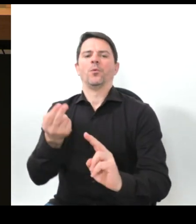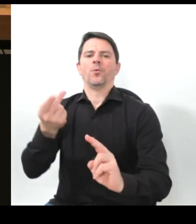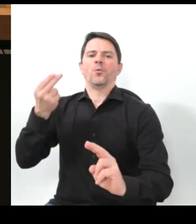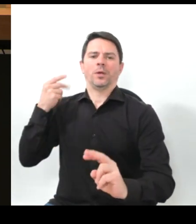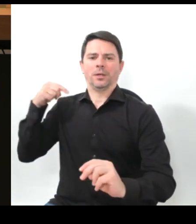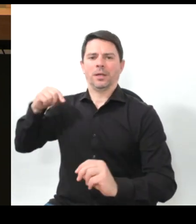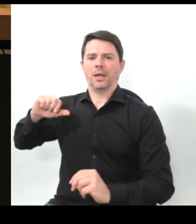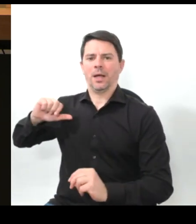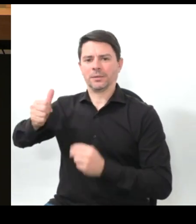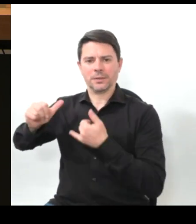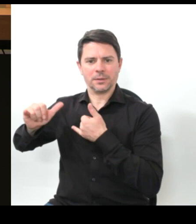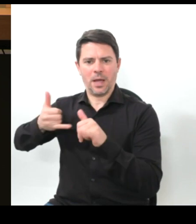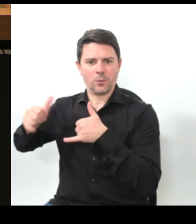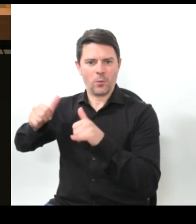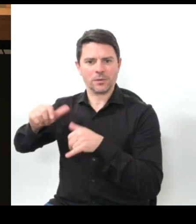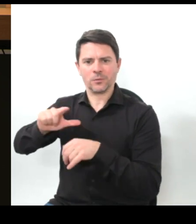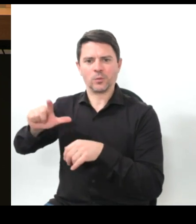Es gibt Grund zur Freude, liebe Opposition.